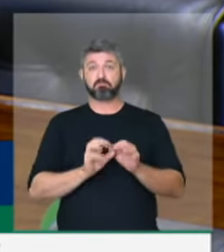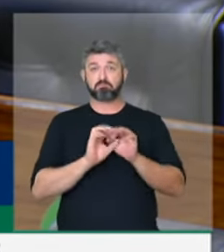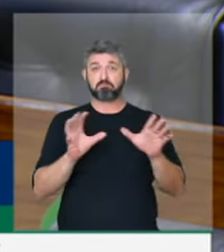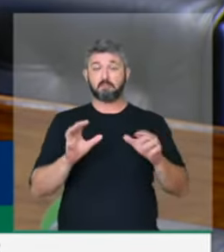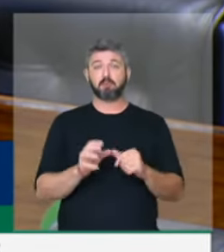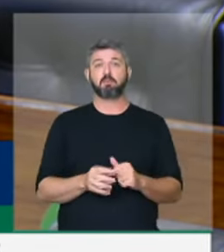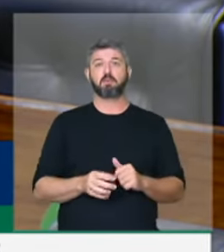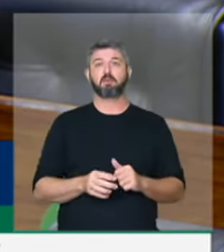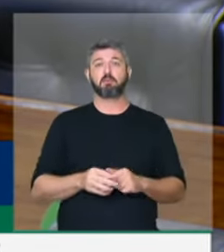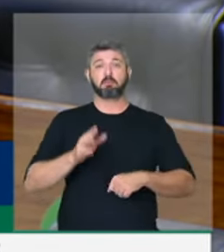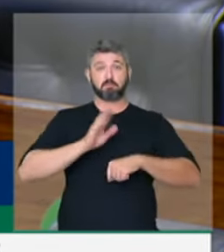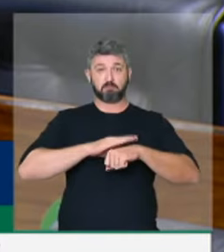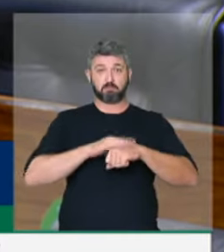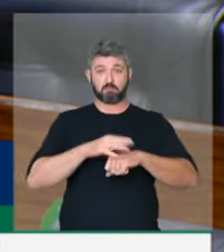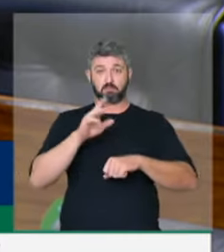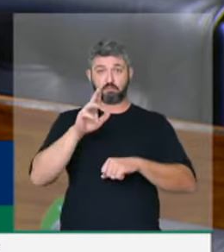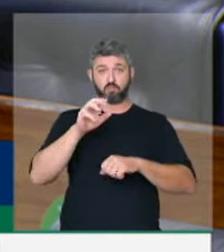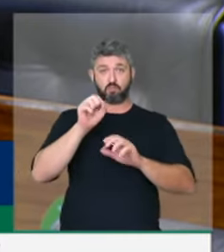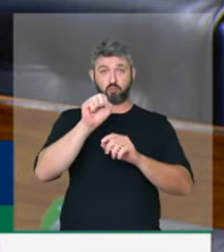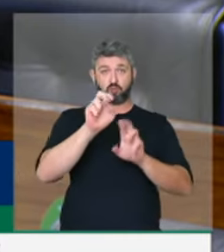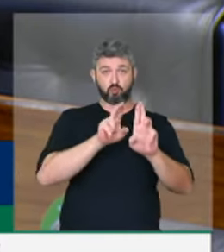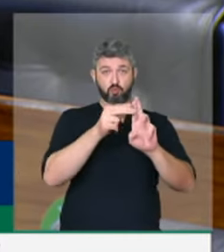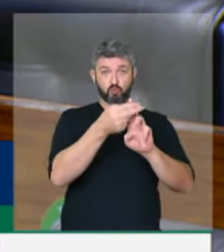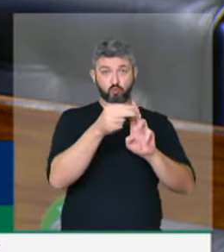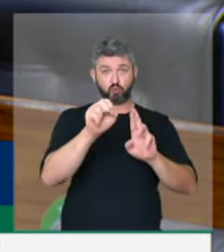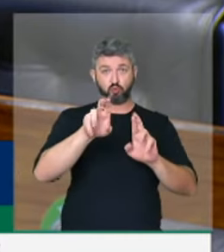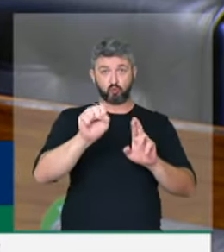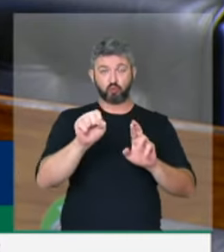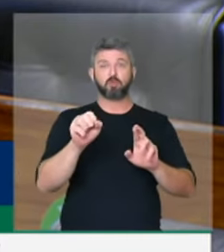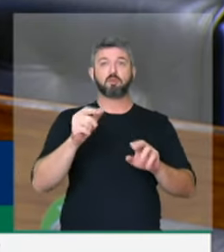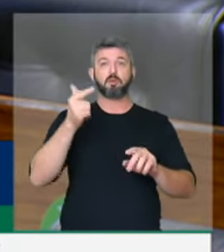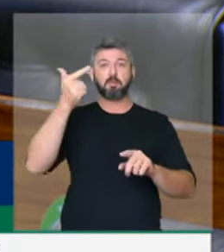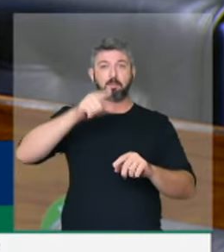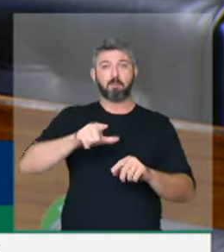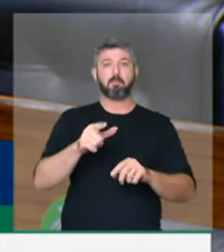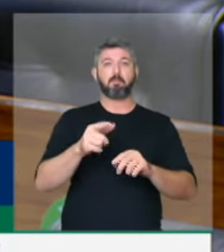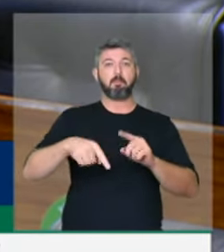PRÓPRIO SUS REGULE NOVAS 30 OO VAGAS, SERÃO FUNDAMENTAIS PARA PODER COMBATER ESSE MAL